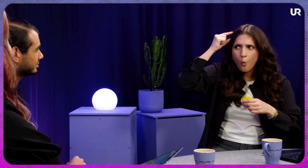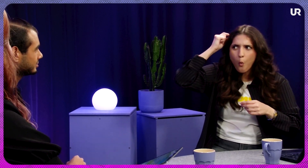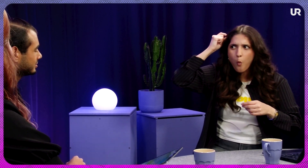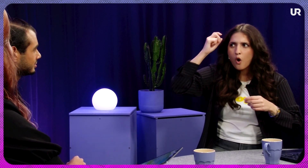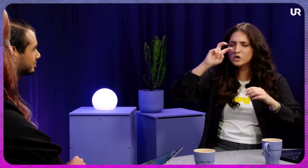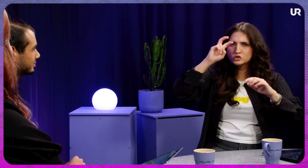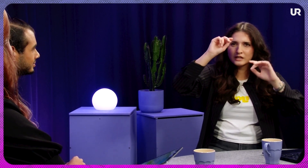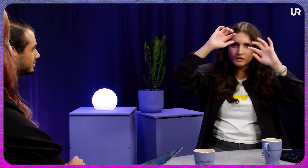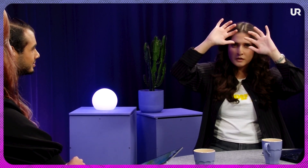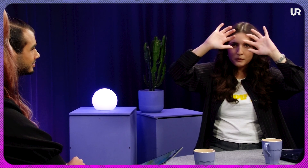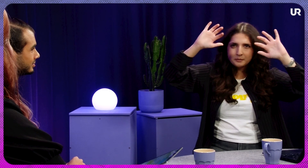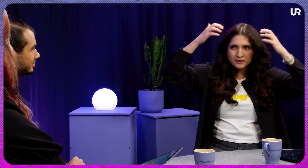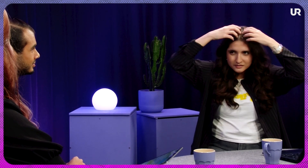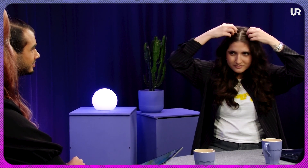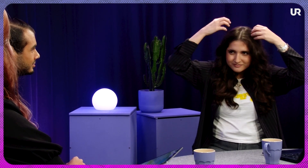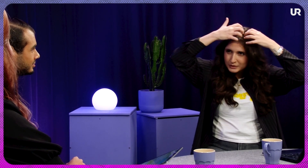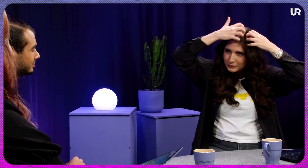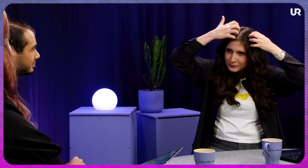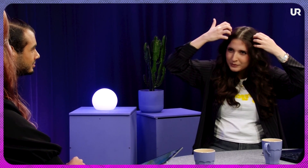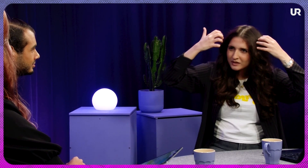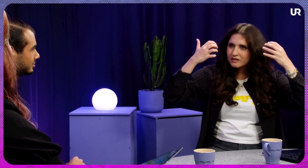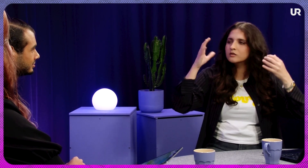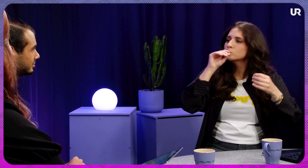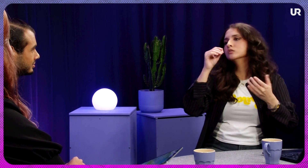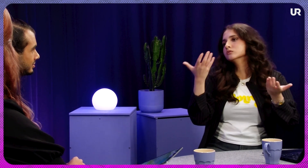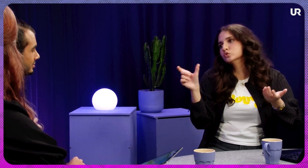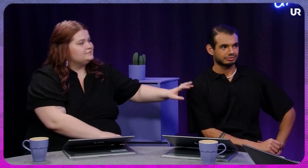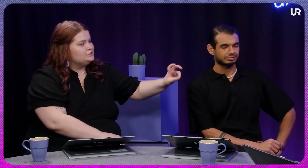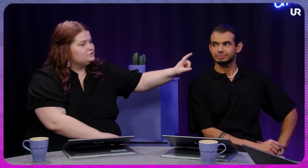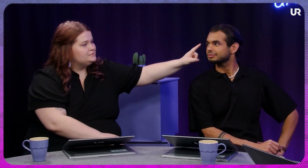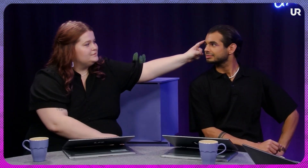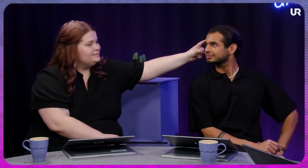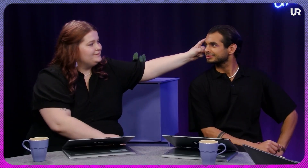Titta också på håret, om det ser suddigt ut vid håret.